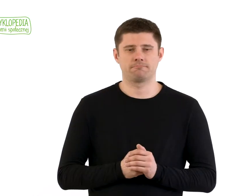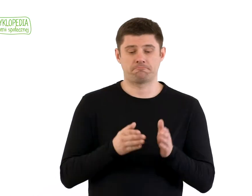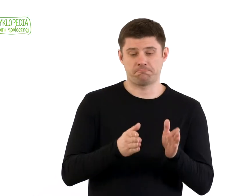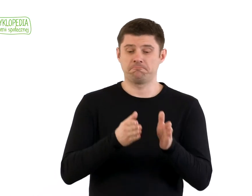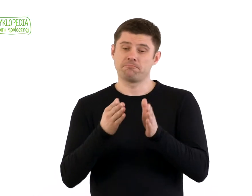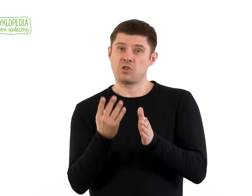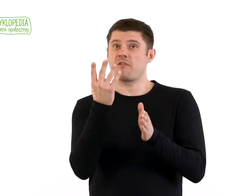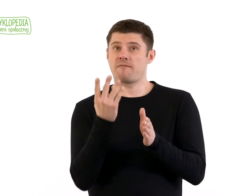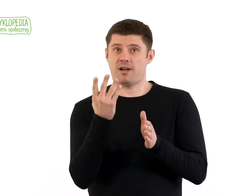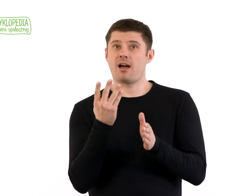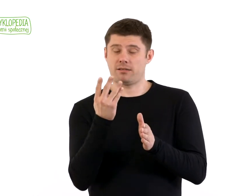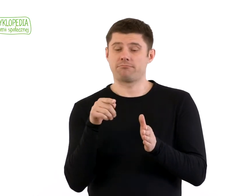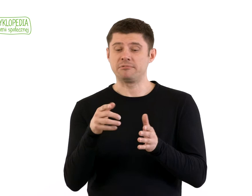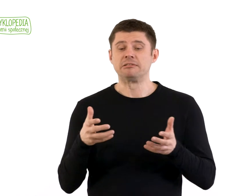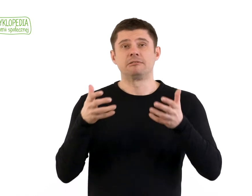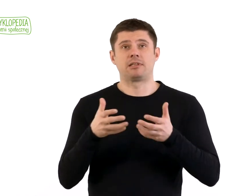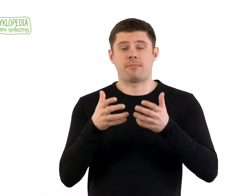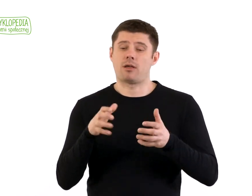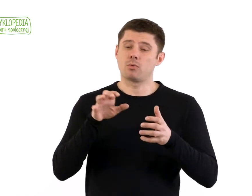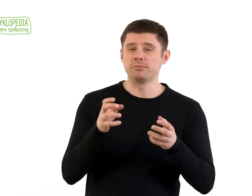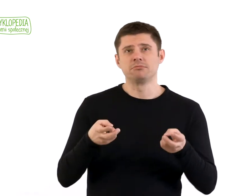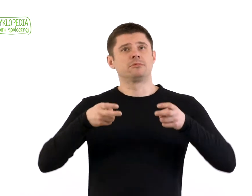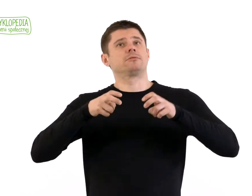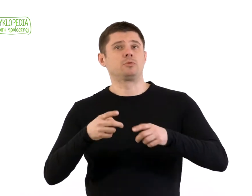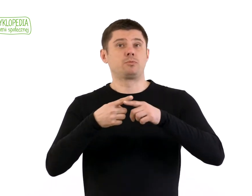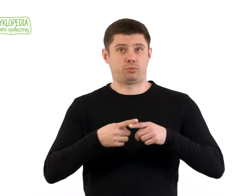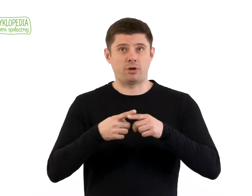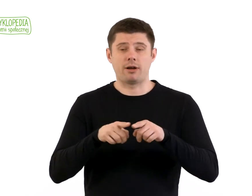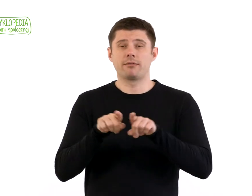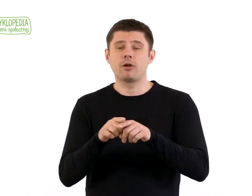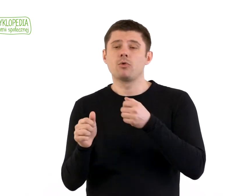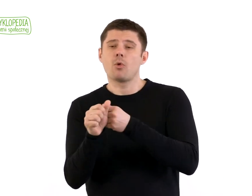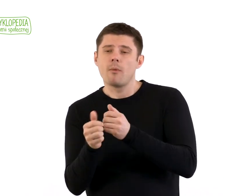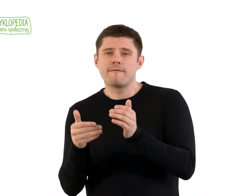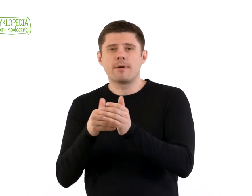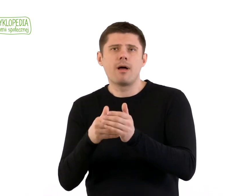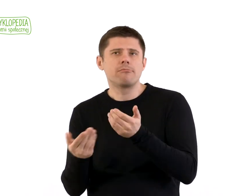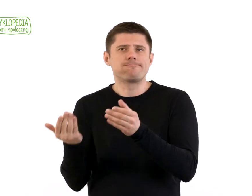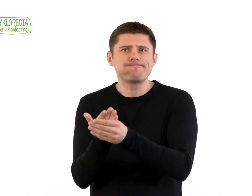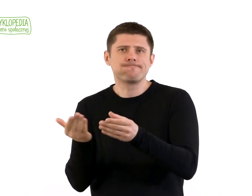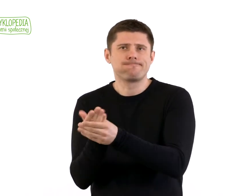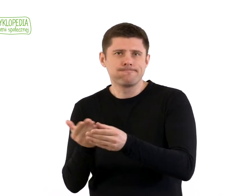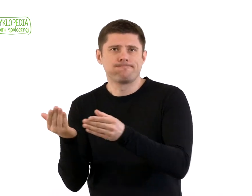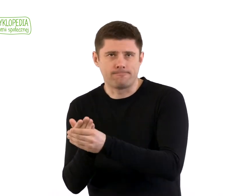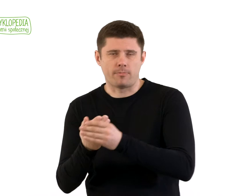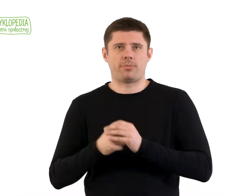Krok 4. Zebranie założycielskie i wymagane dokumenty